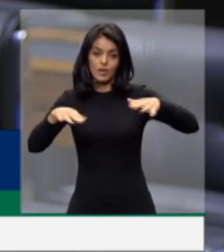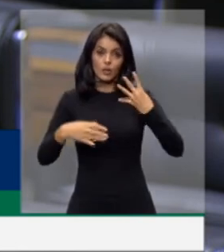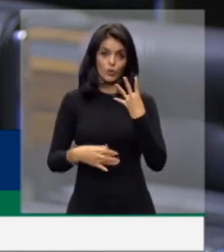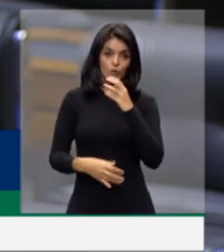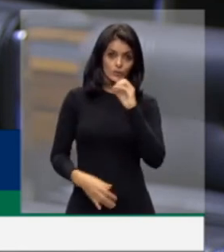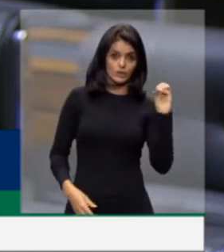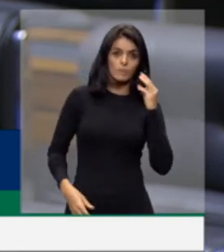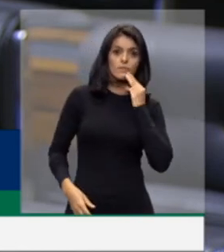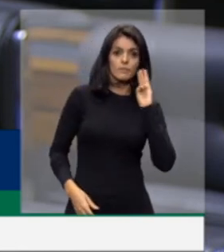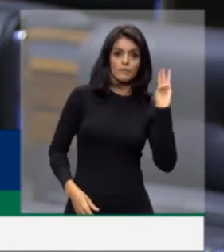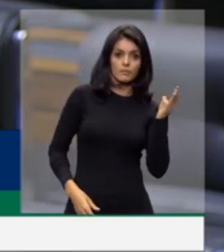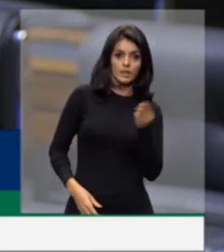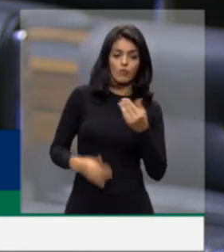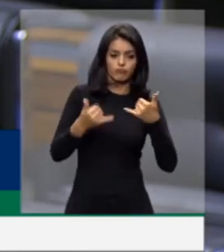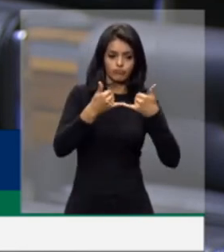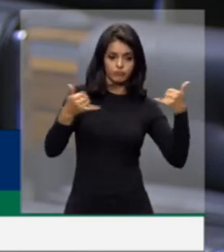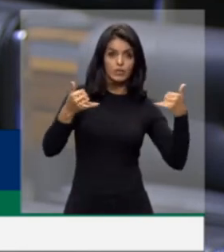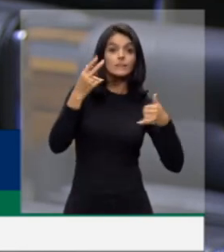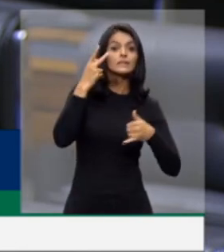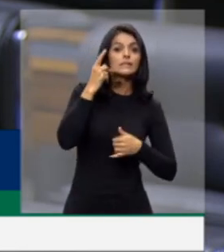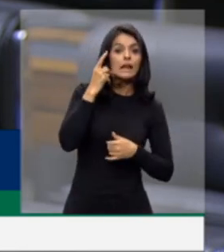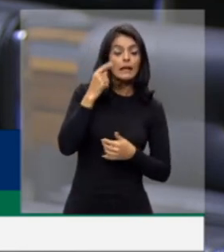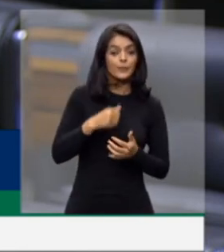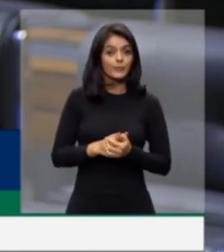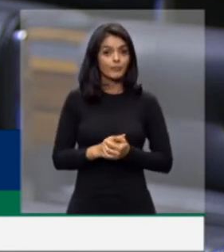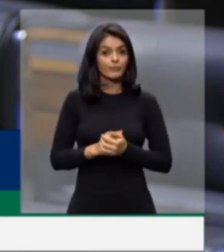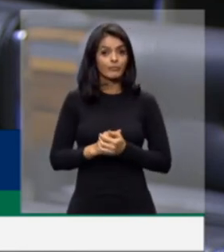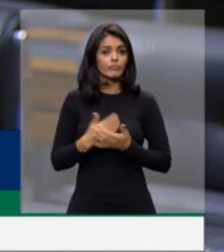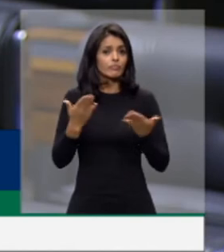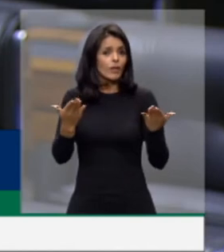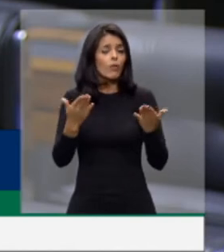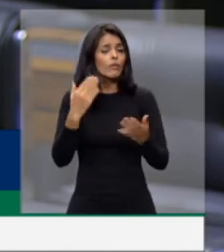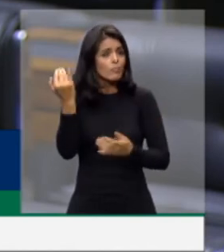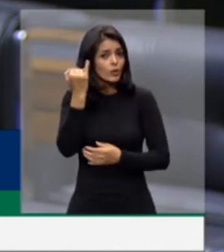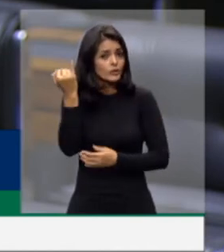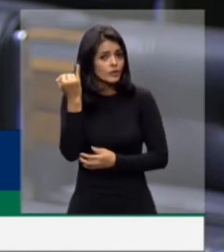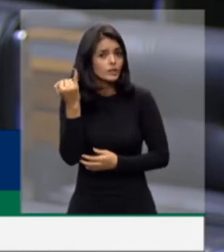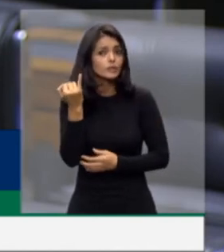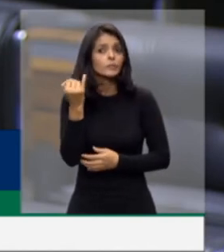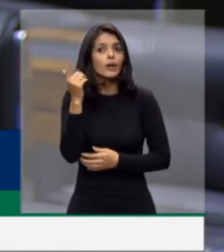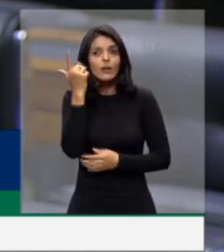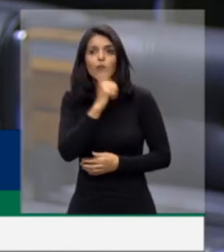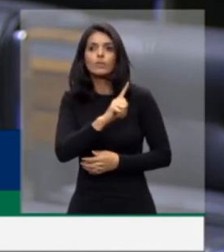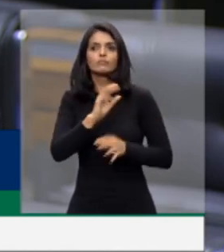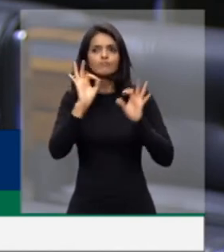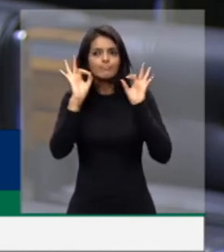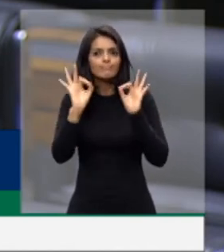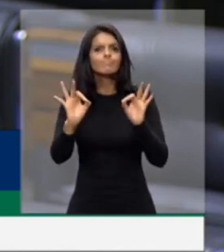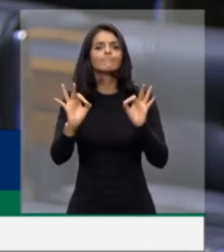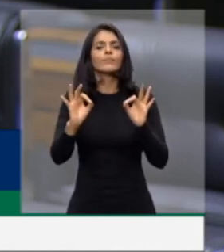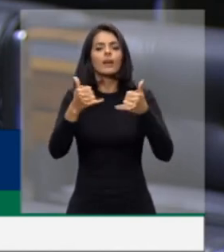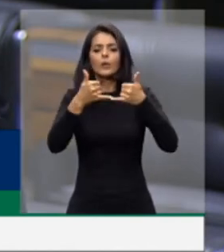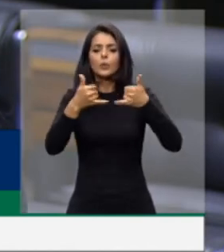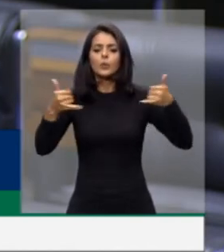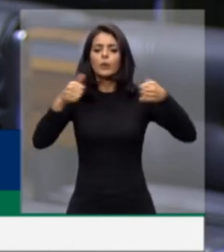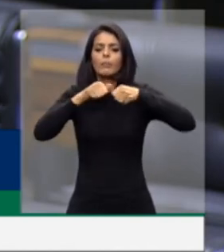CHAPADA DIAMANTINA, POR CHAPÉ U, QUASE DOIS BILHÕES DE REAIS, EM LINHAS DE TRANSMISSÃO, TAMBÉM 400 MILHÕES, DE LINHAS DE PRODUÇÃO NO CEARÁ, O QUE É